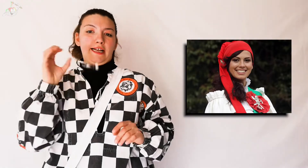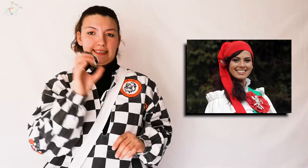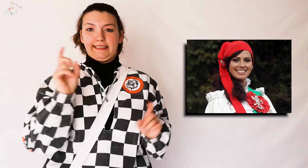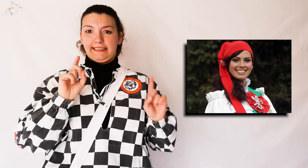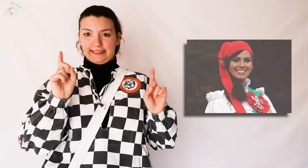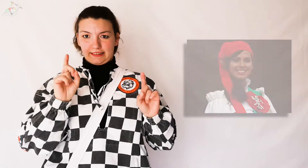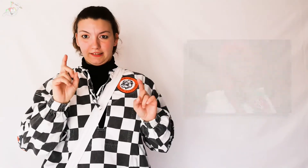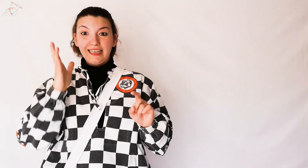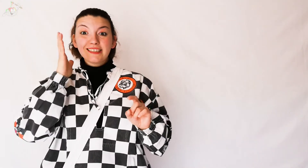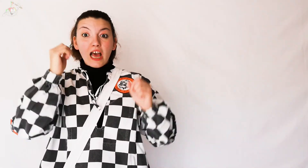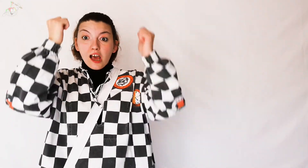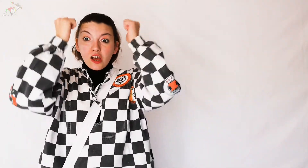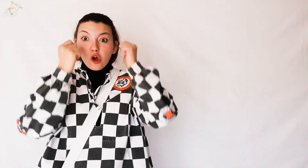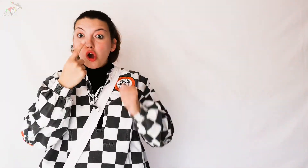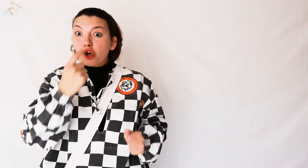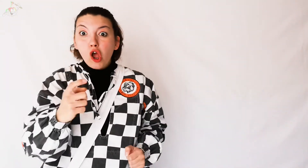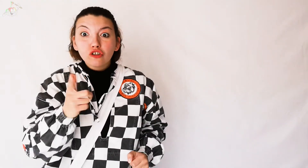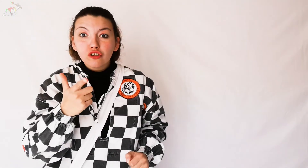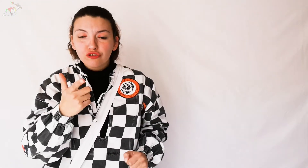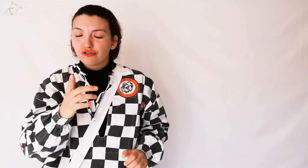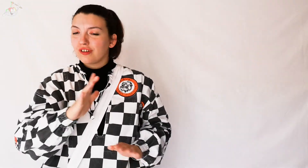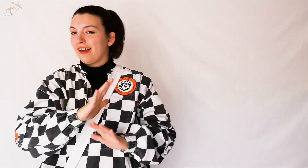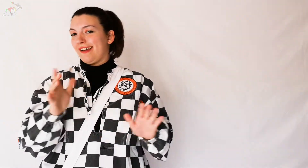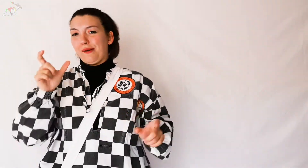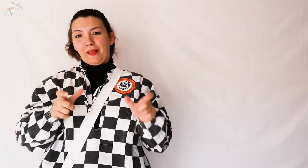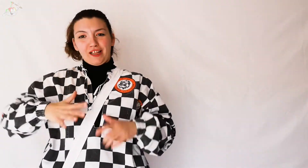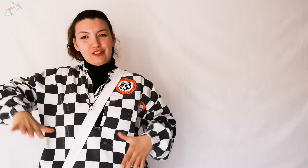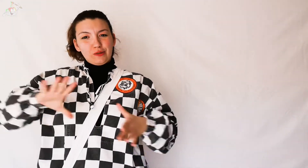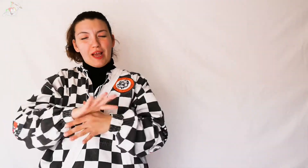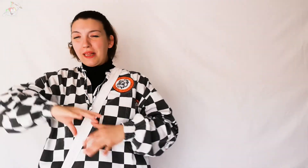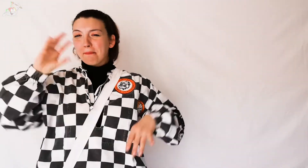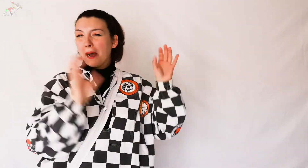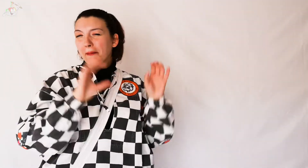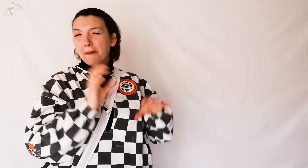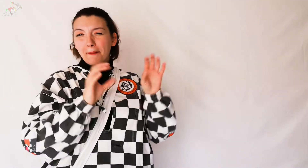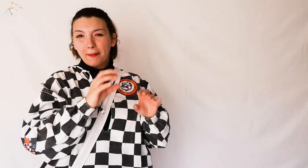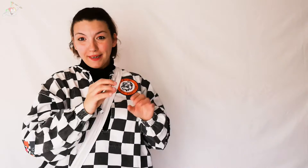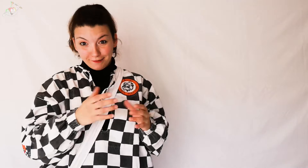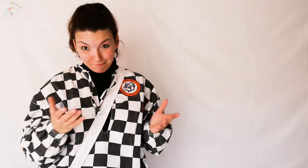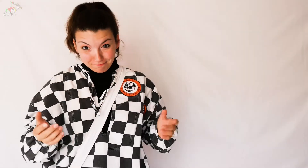così non possono essere colpiti, ma se non ce l'hanno le squadre possono tirare contro di loro.